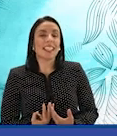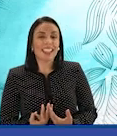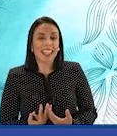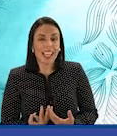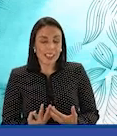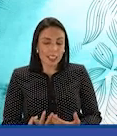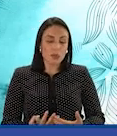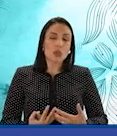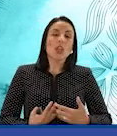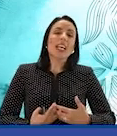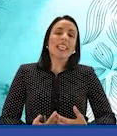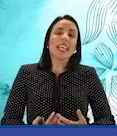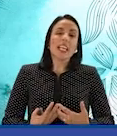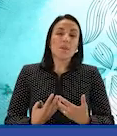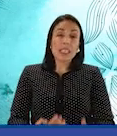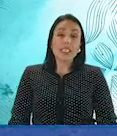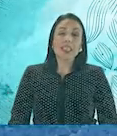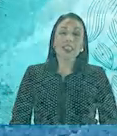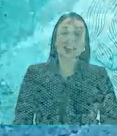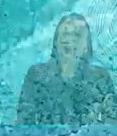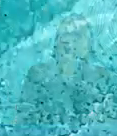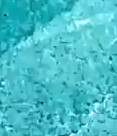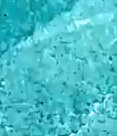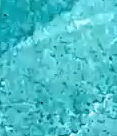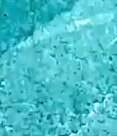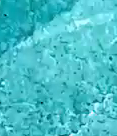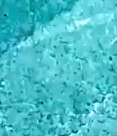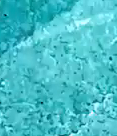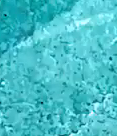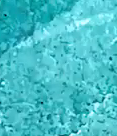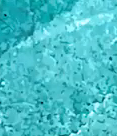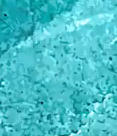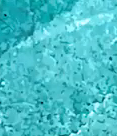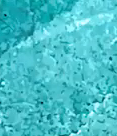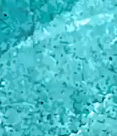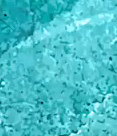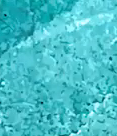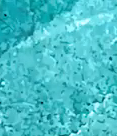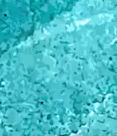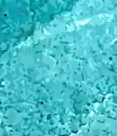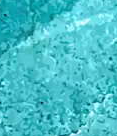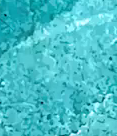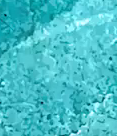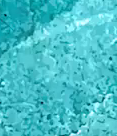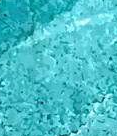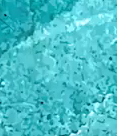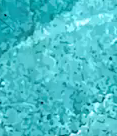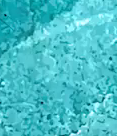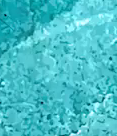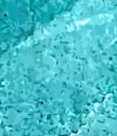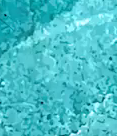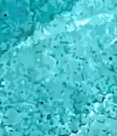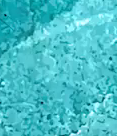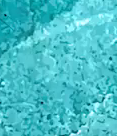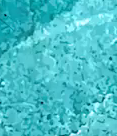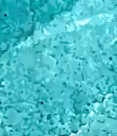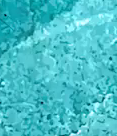les agradecemos que le presten atención, a esas justificaciones que envían a la Contraloría General,